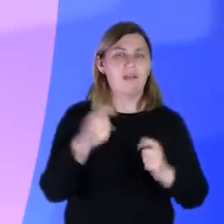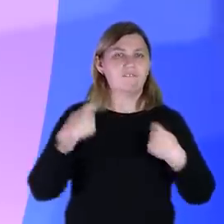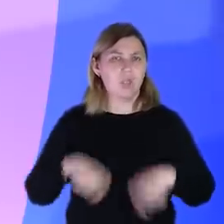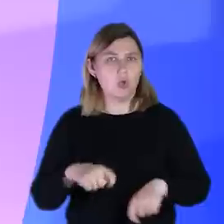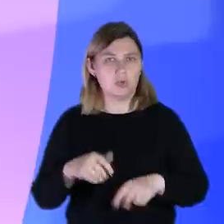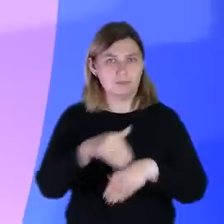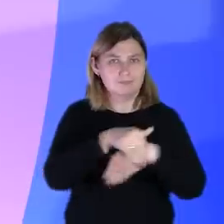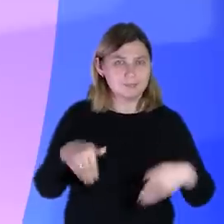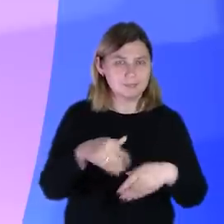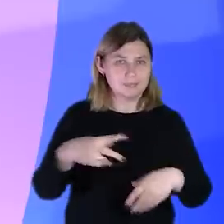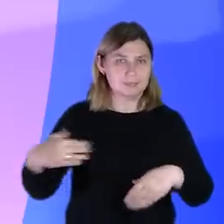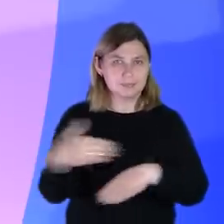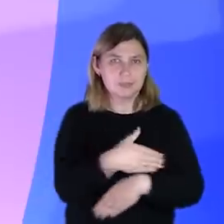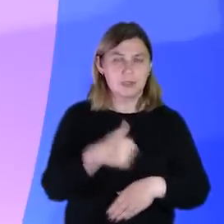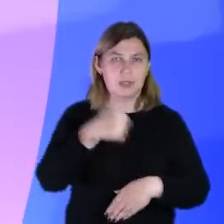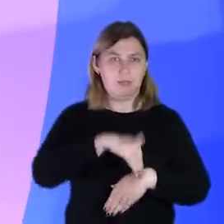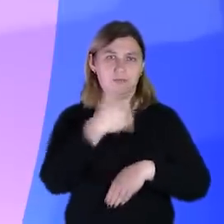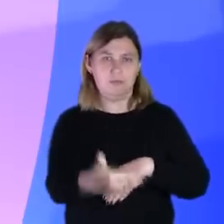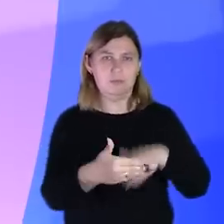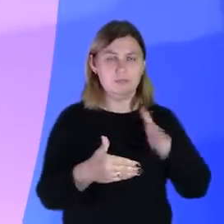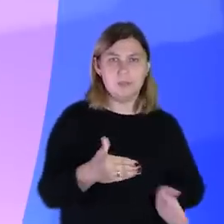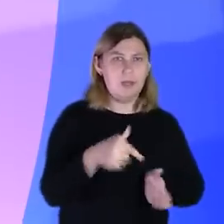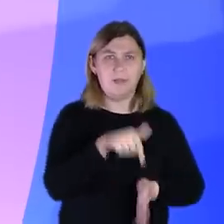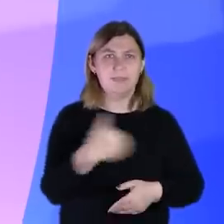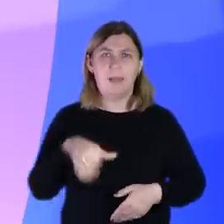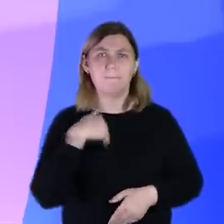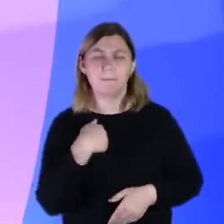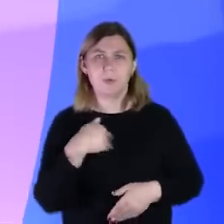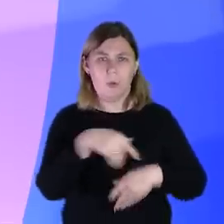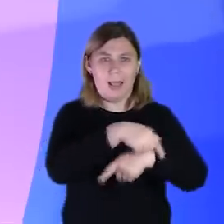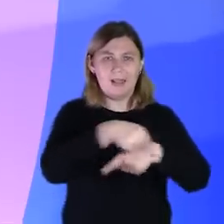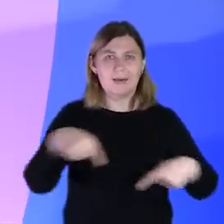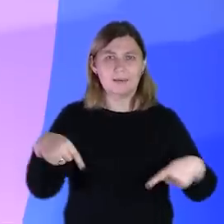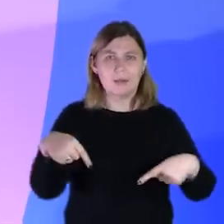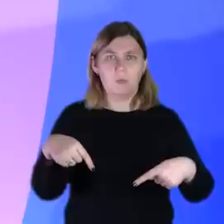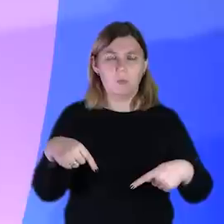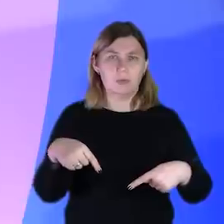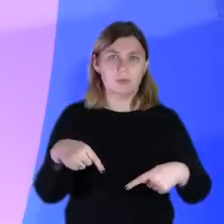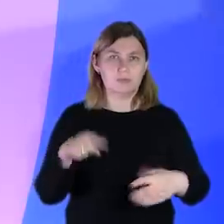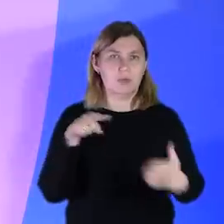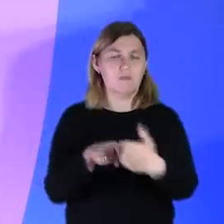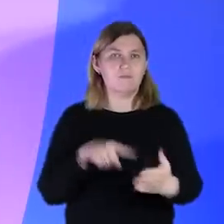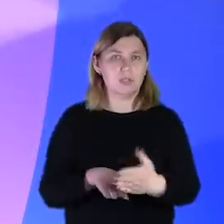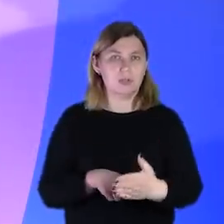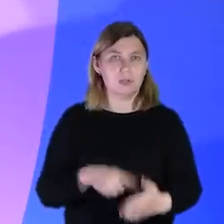przecinała rzeki, przychodziła na jedną stronę rzeki... I ona nie była linią wytyczoną wzdłuż